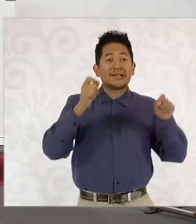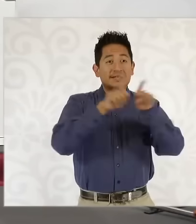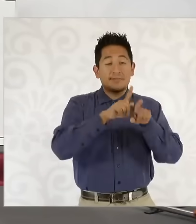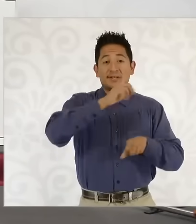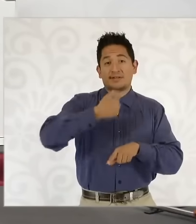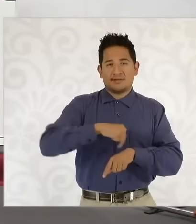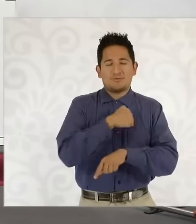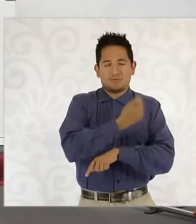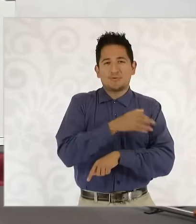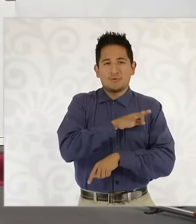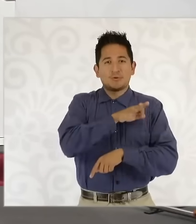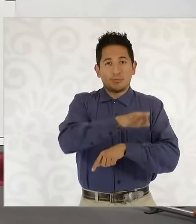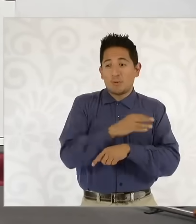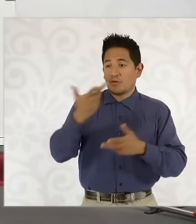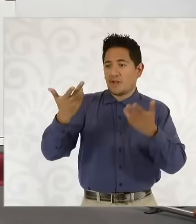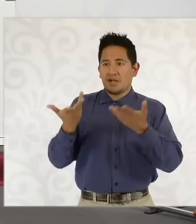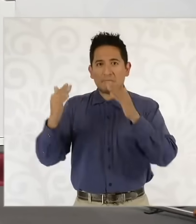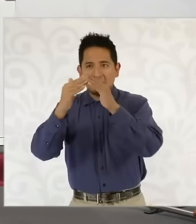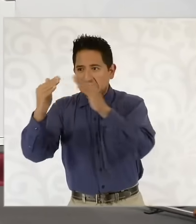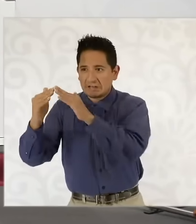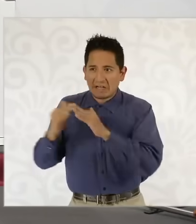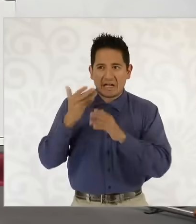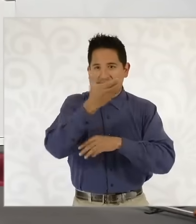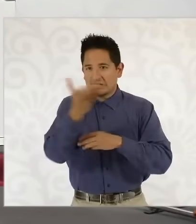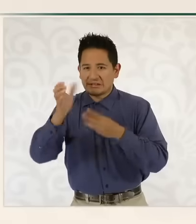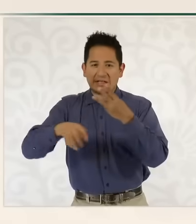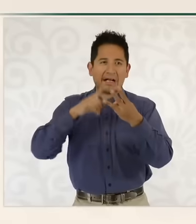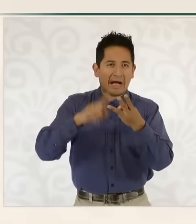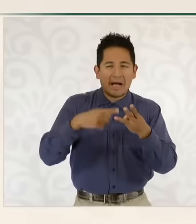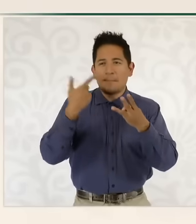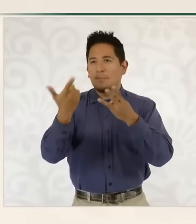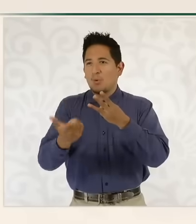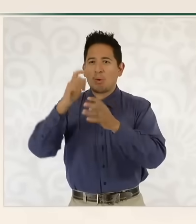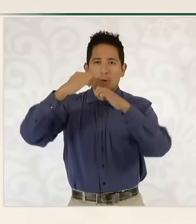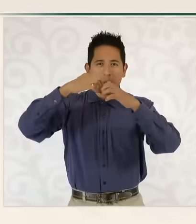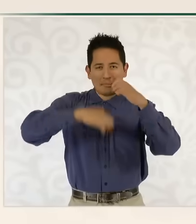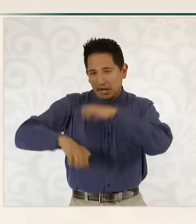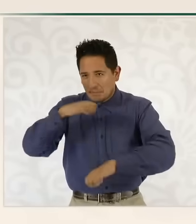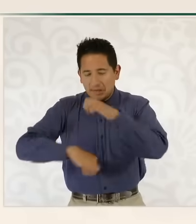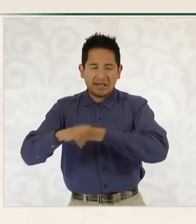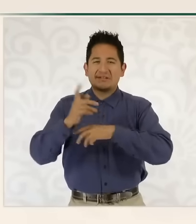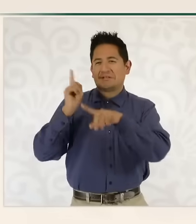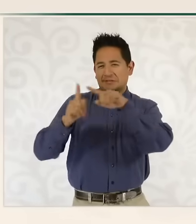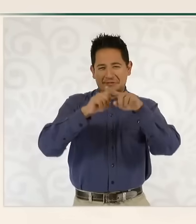ya sean los hogares, las empresas, el campo, eh las casas. Eh, ahorita en la lámina uno vemos cómo